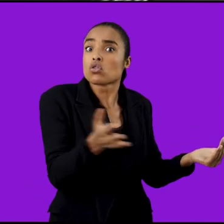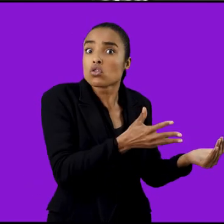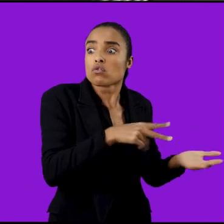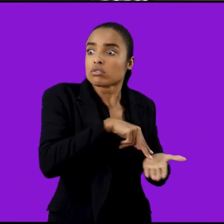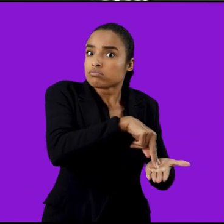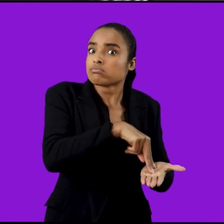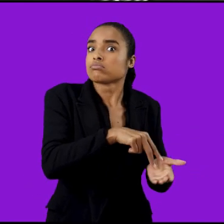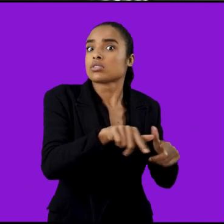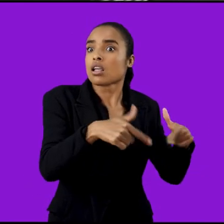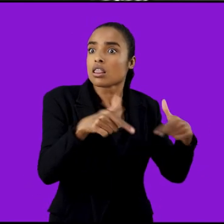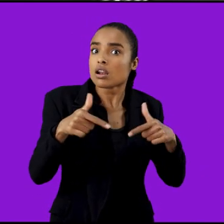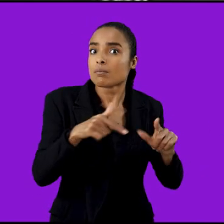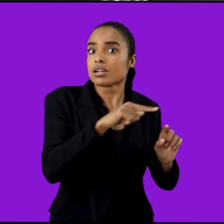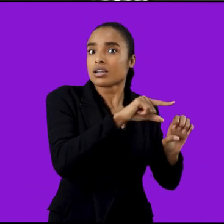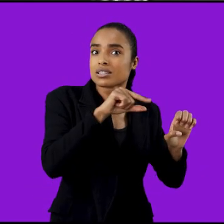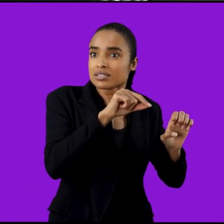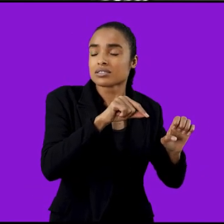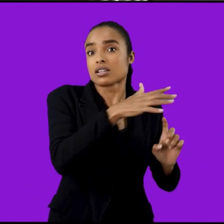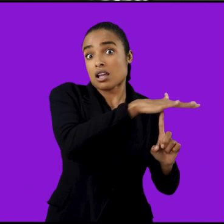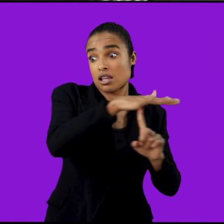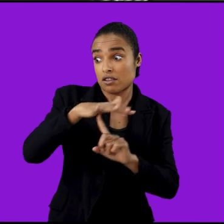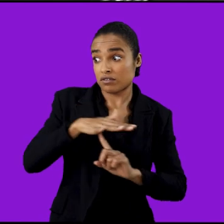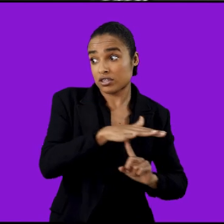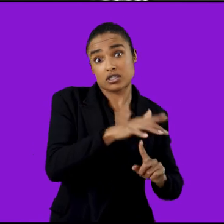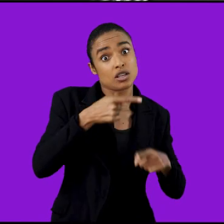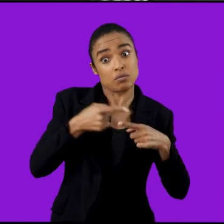no chão e a humildade que também o mundo dos negócios exige, que às vezes cê toma